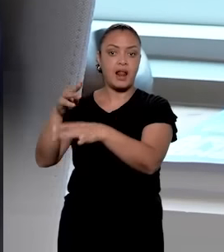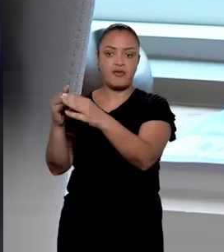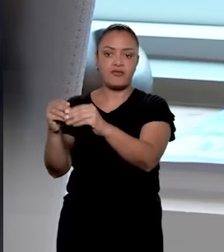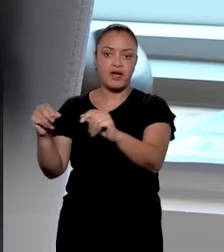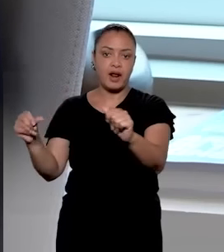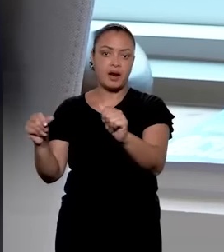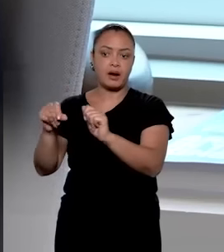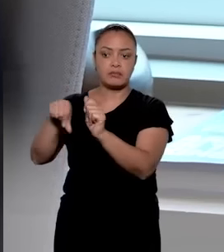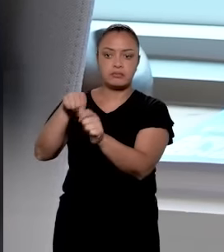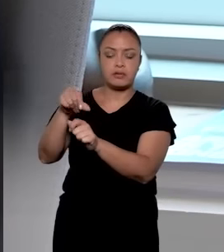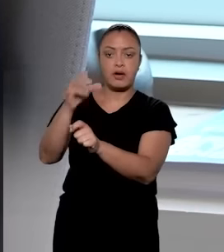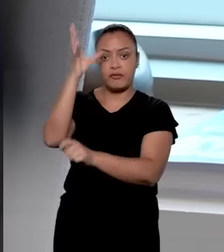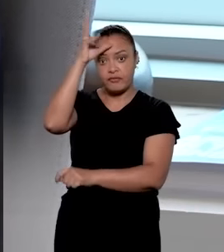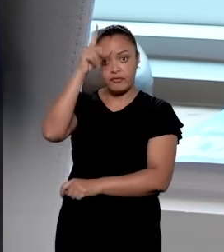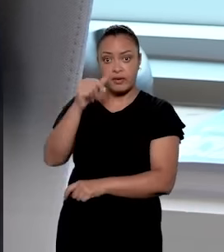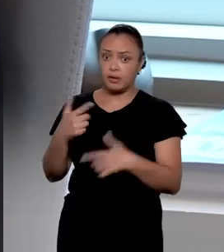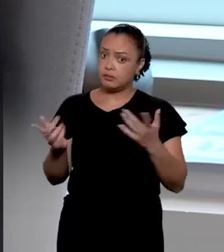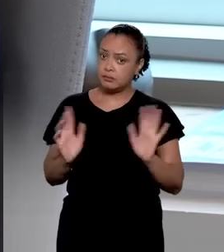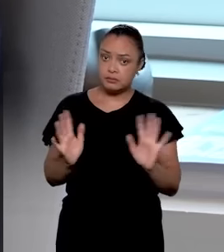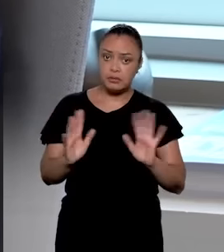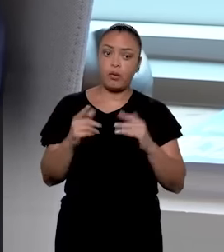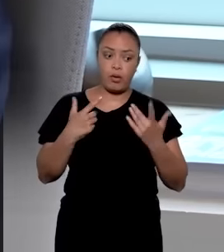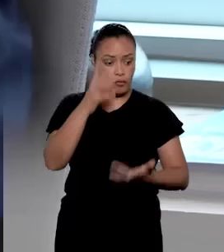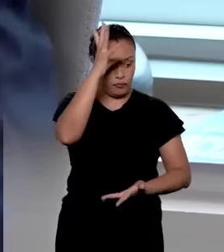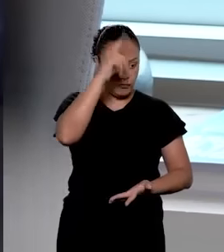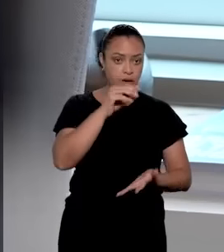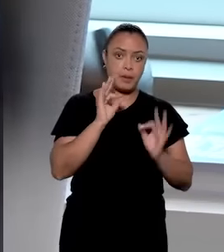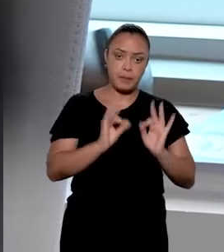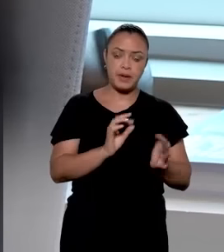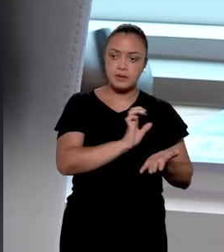e ele lá faz o farelo e transforma o farelo em frango, eu quero exportar o frango! Com